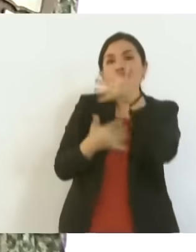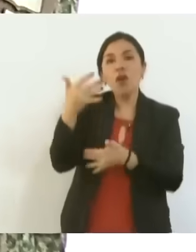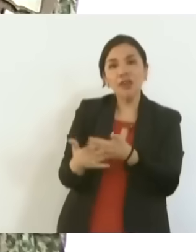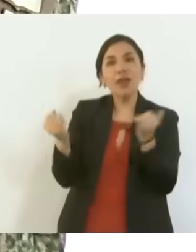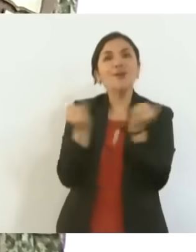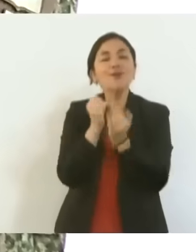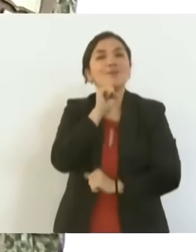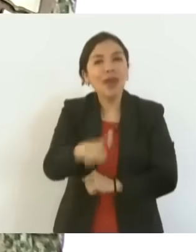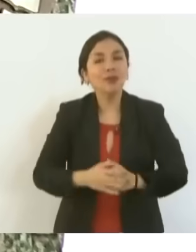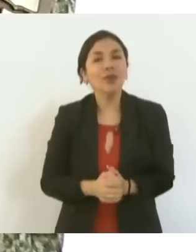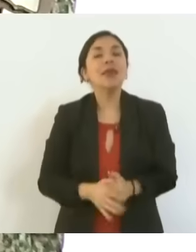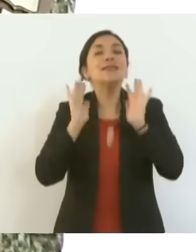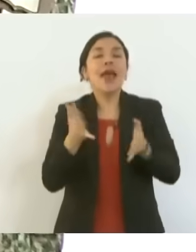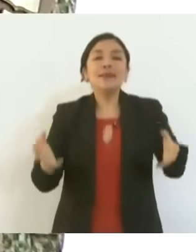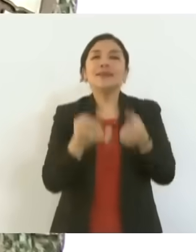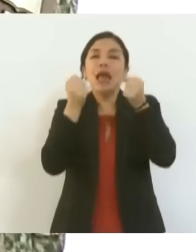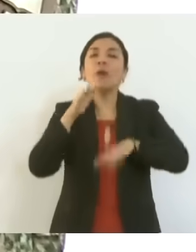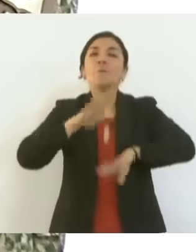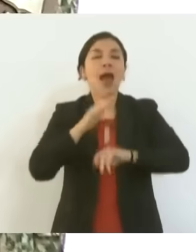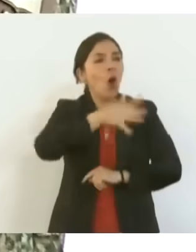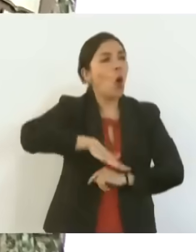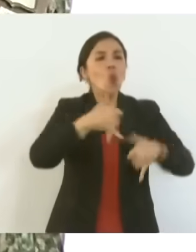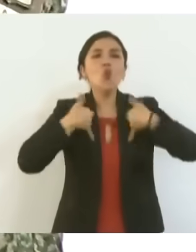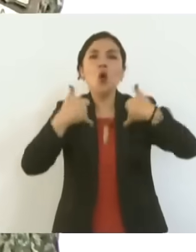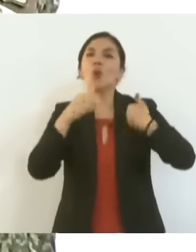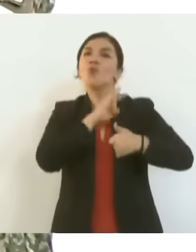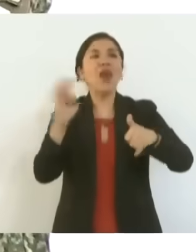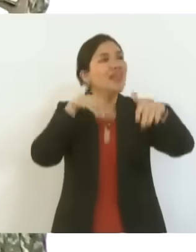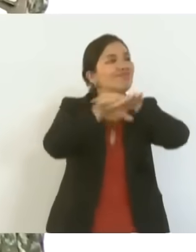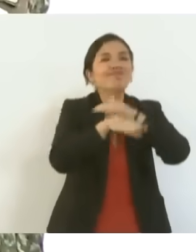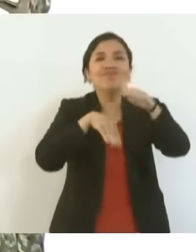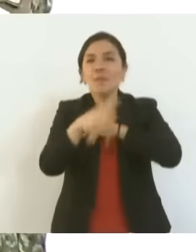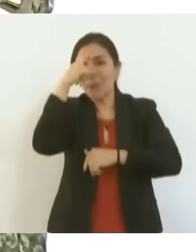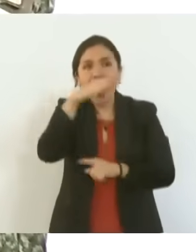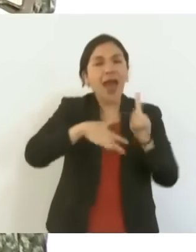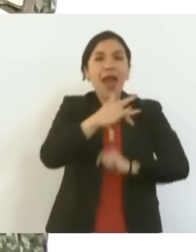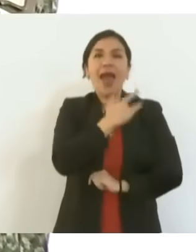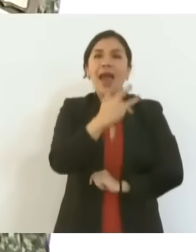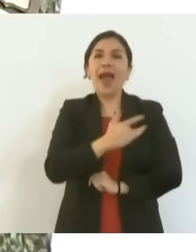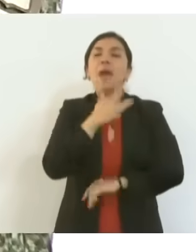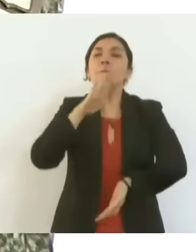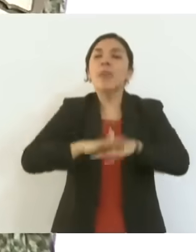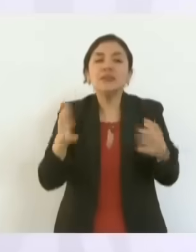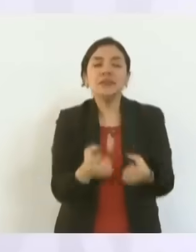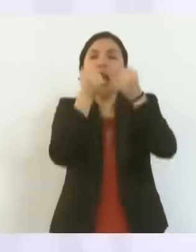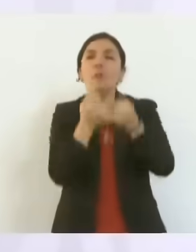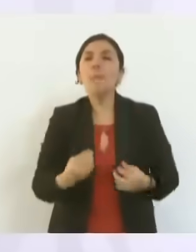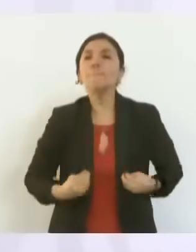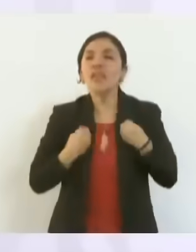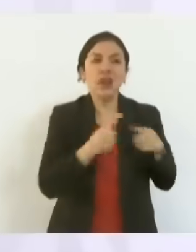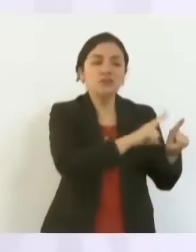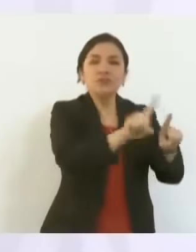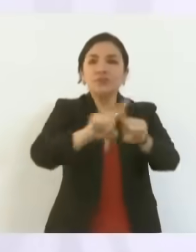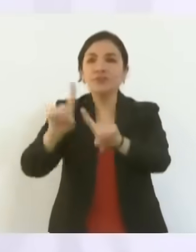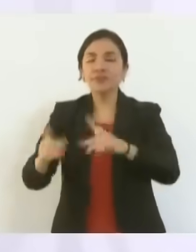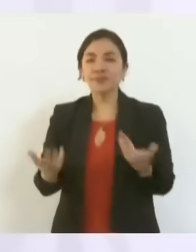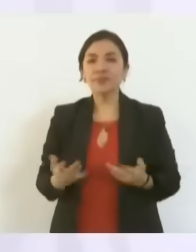hemos recuperado entornos para nuestra juventud. En otras palabras, hemos salvado vidas. Doctora